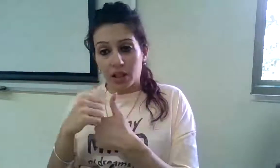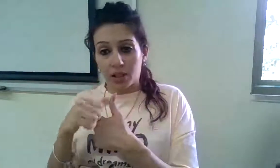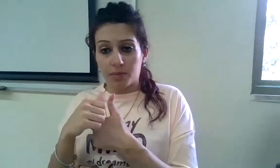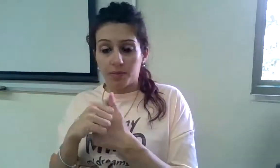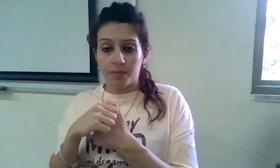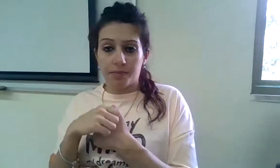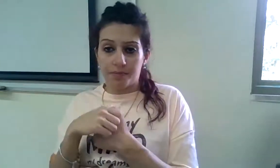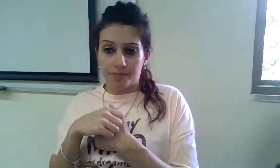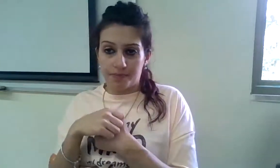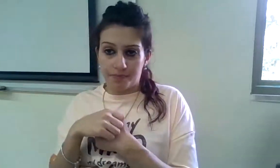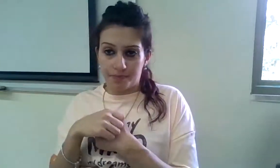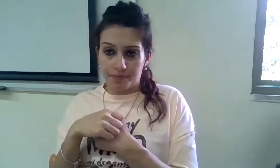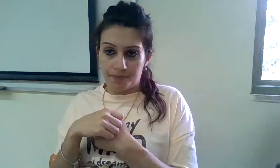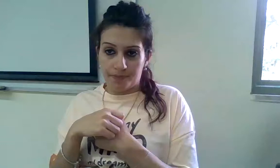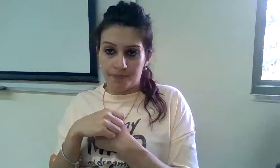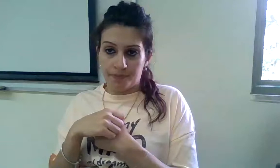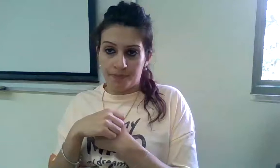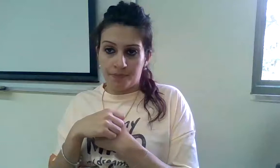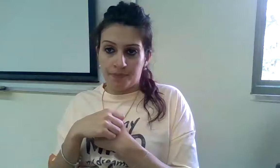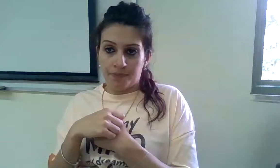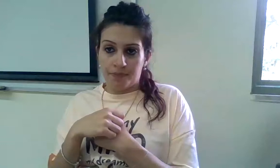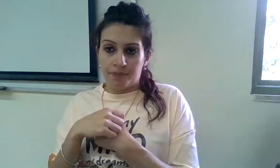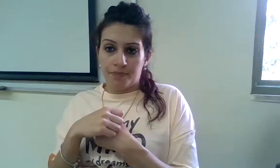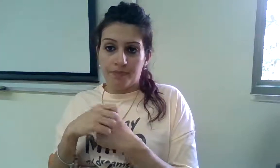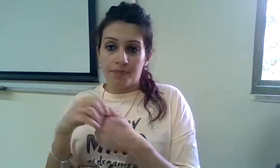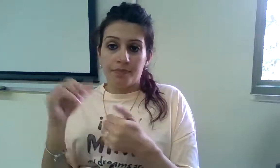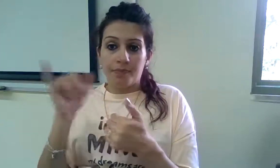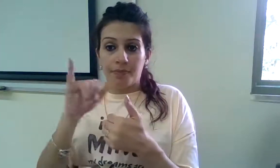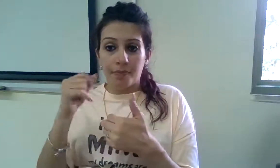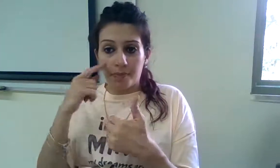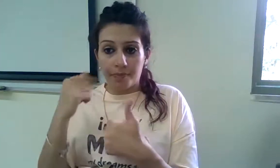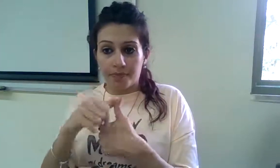وذلك بأن من دواعي سرور الكثير من الأهالي, وأيضا العديد من المعلمين